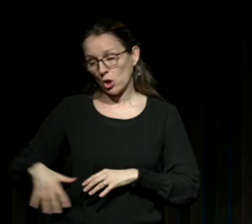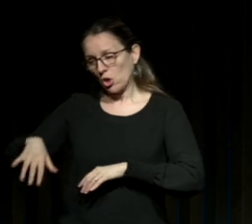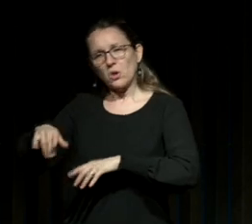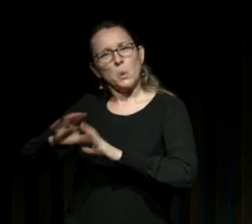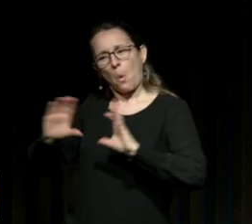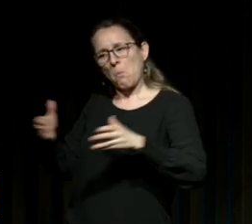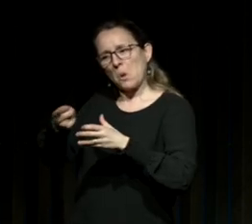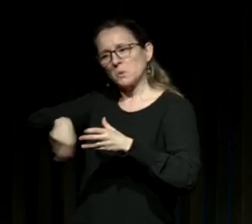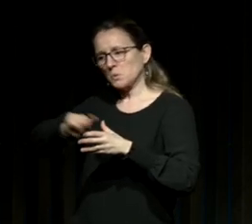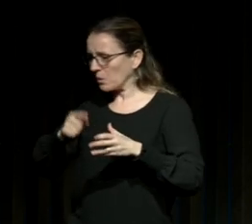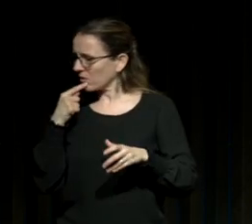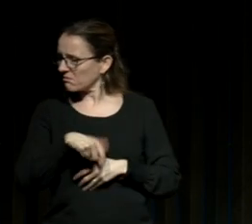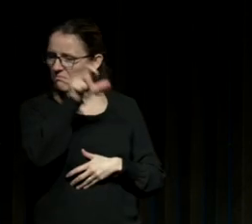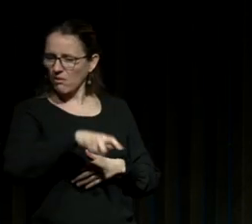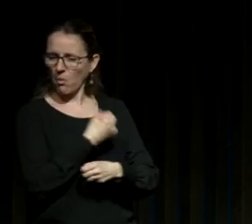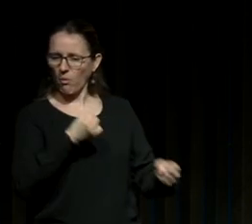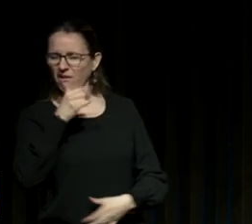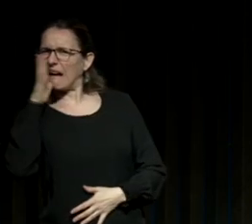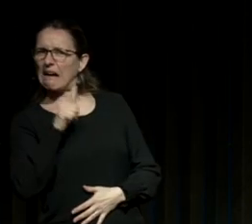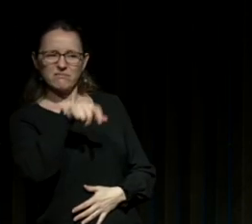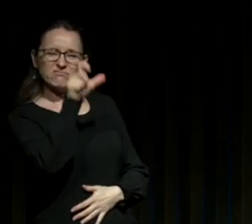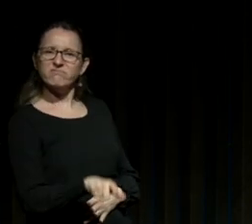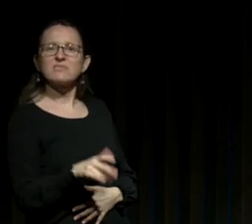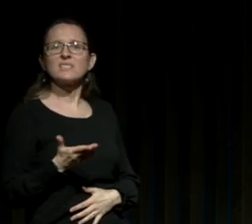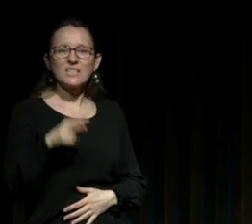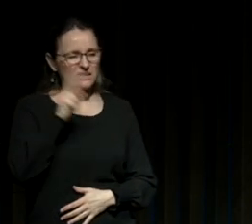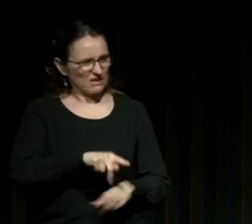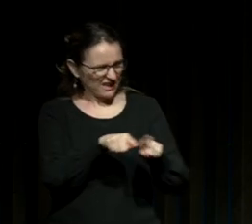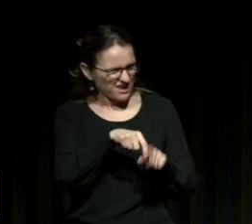gros nous sommes indignés par l'énorme quantité de nourriture que vous consommez alors que la